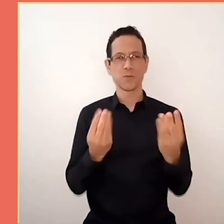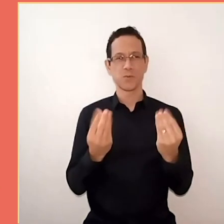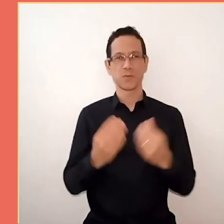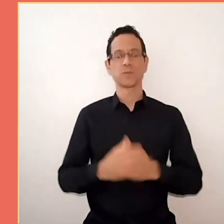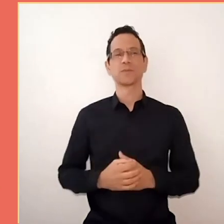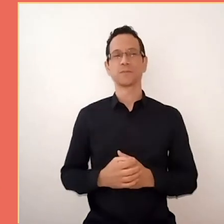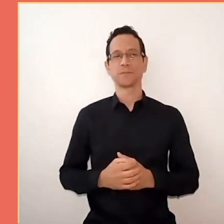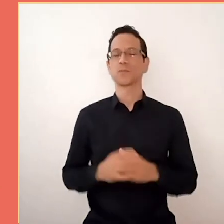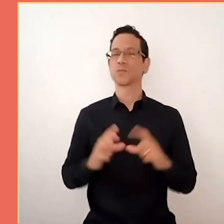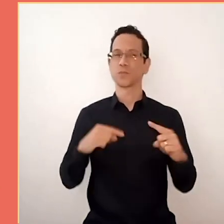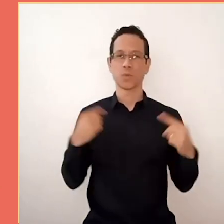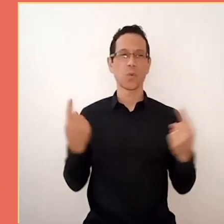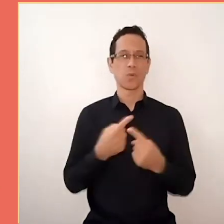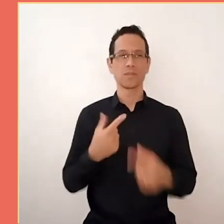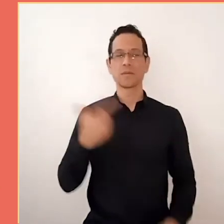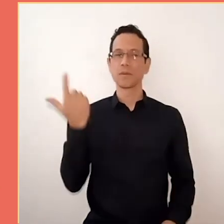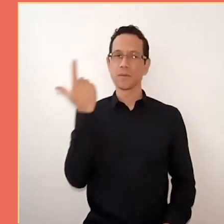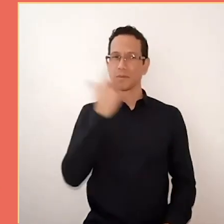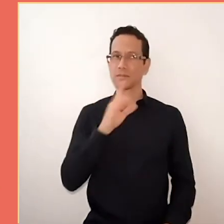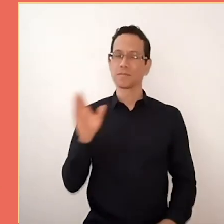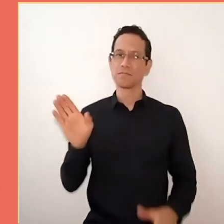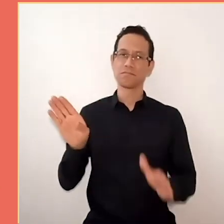Todos nós para gente estar aqui daqui um tempo, juntos.